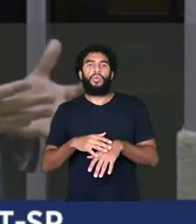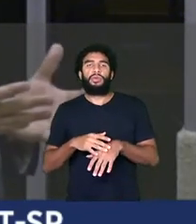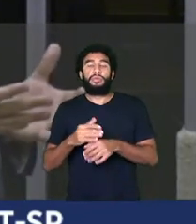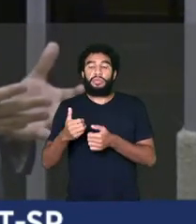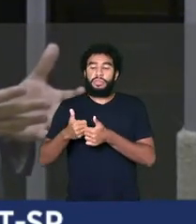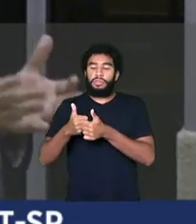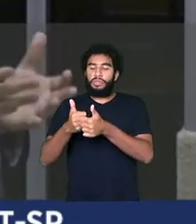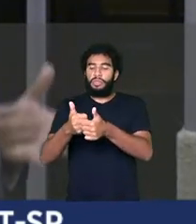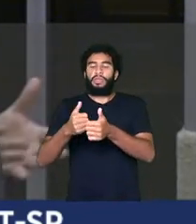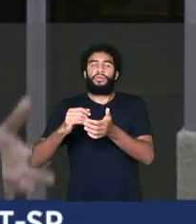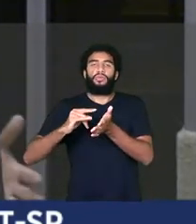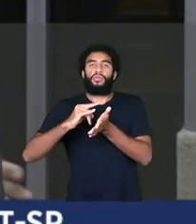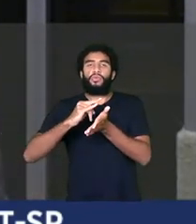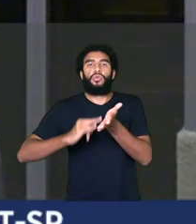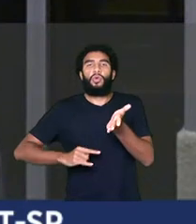TENHA, PORQUE NINGUÉM TEM UMA DOENÇA SEGUINDO O ROL